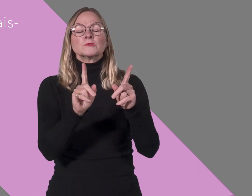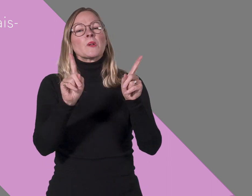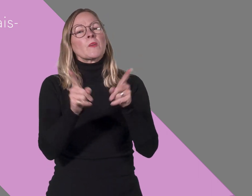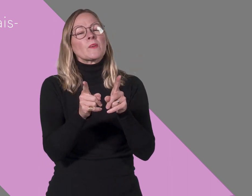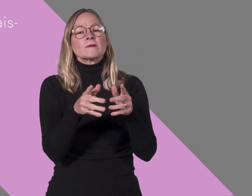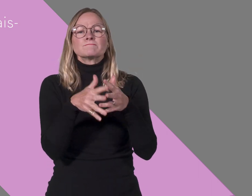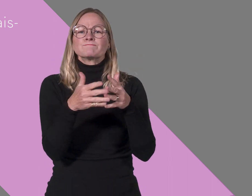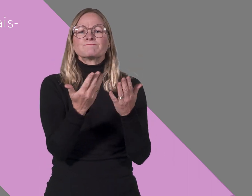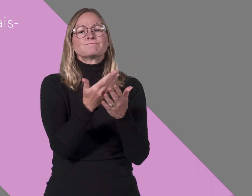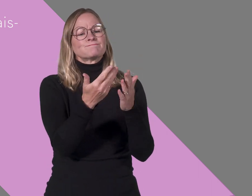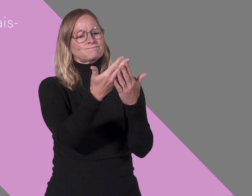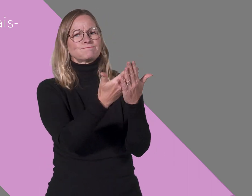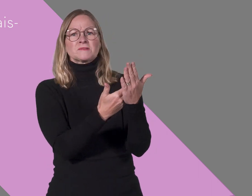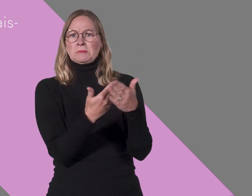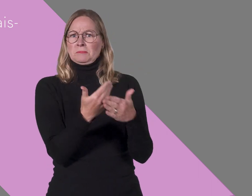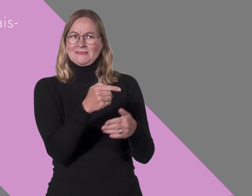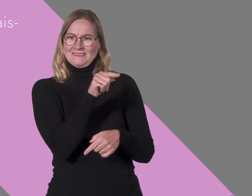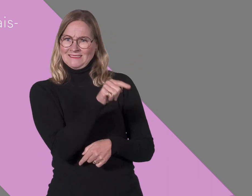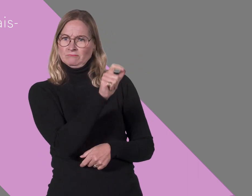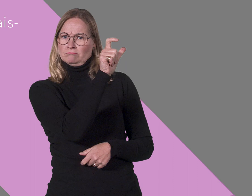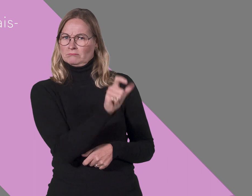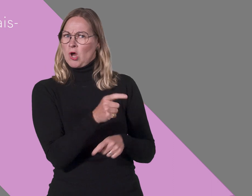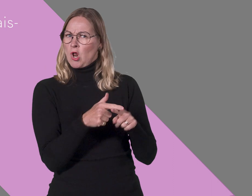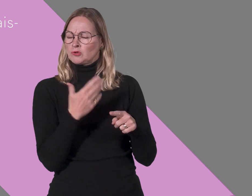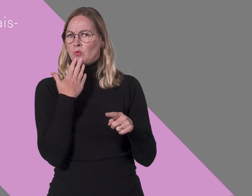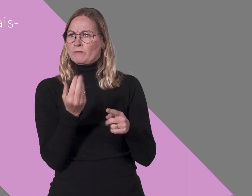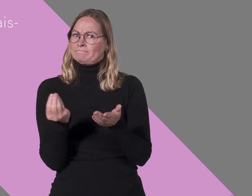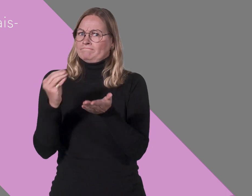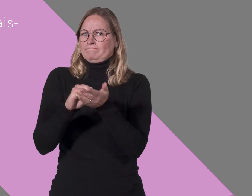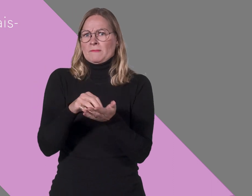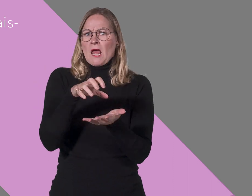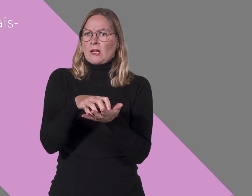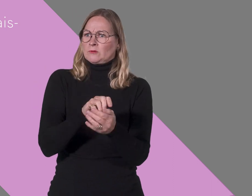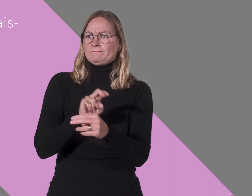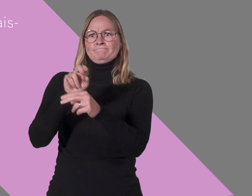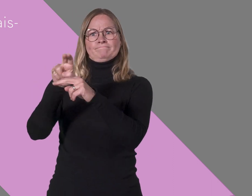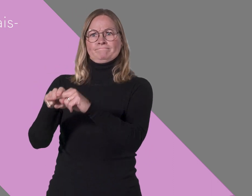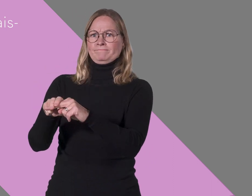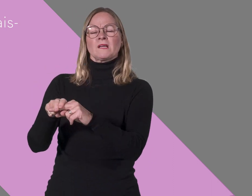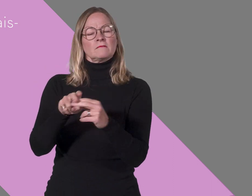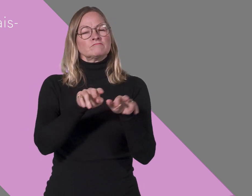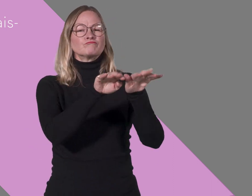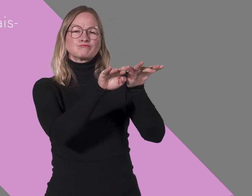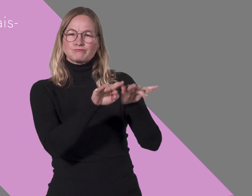sekä tarjota lyhyt perustelu sille, miksi juuri kyseinen ehdokas - olisi hyvä lisä hallitukseen.